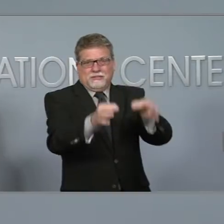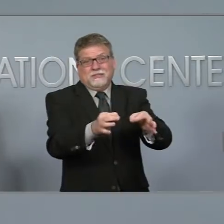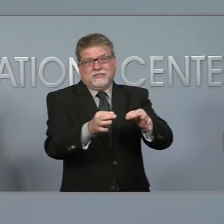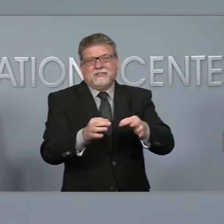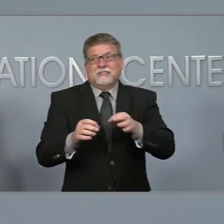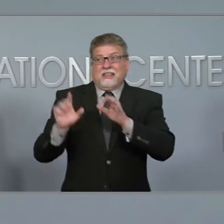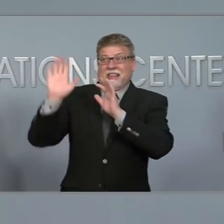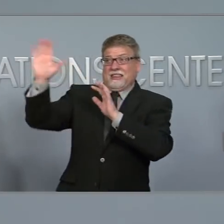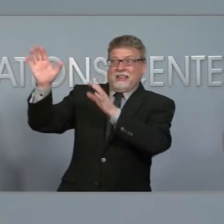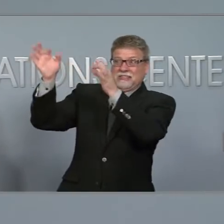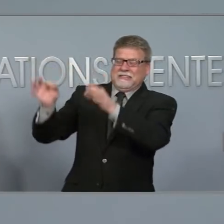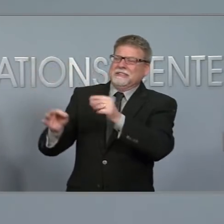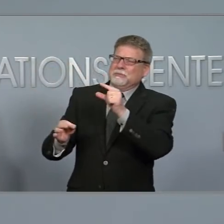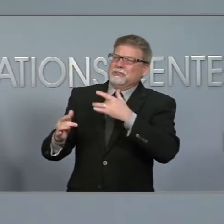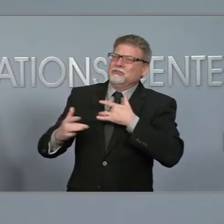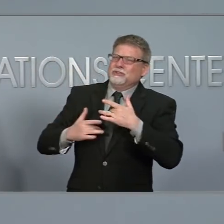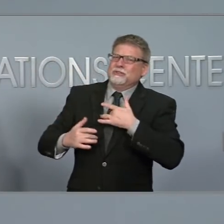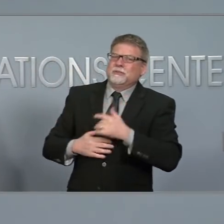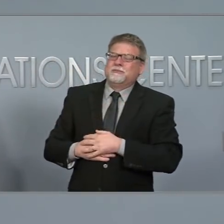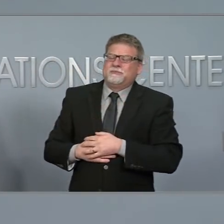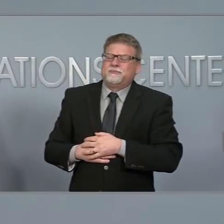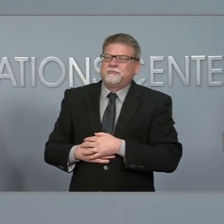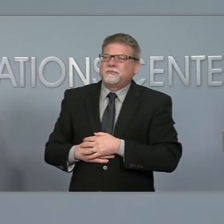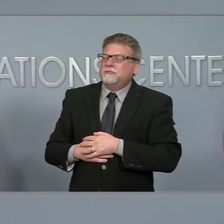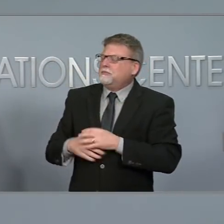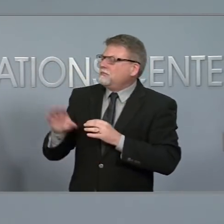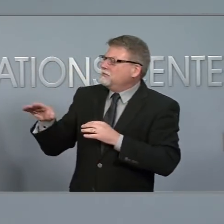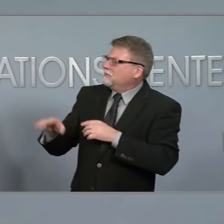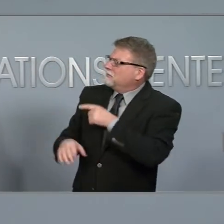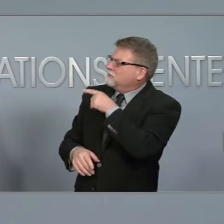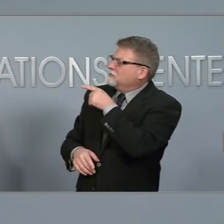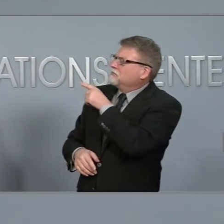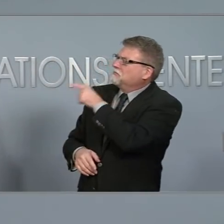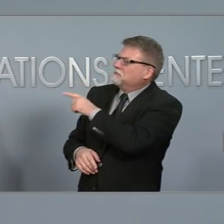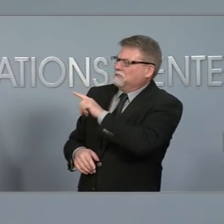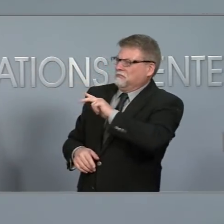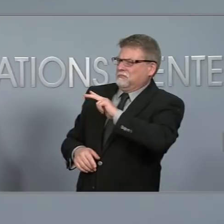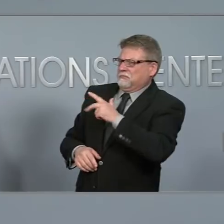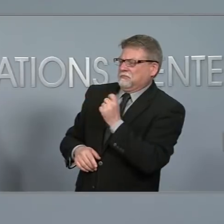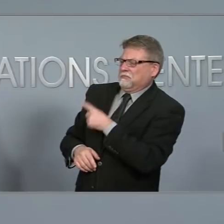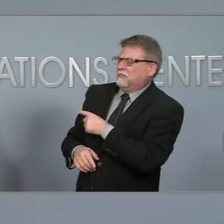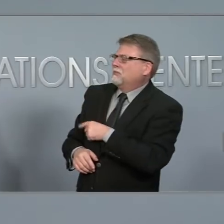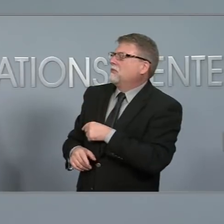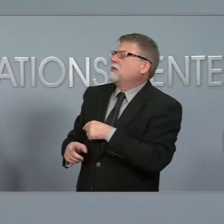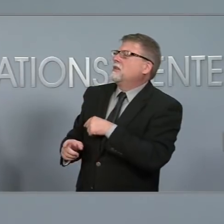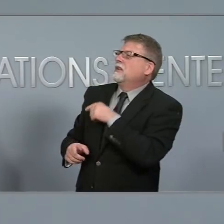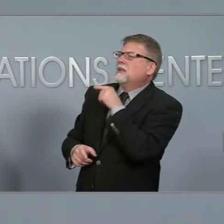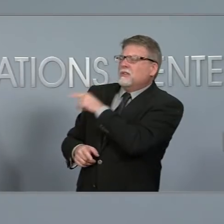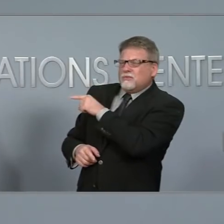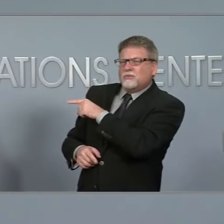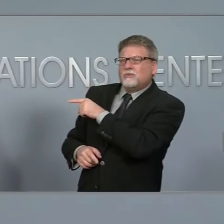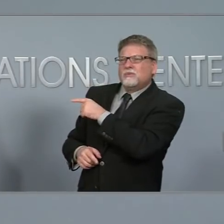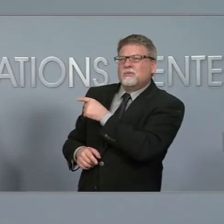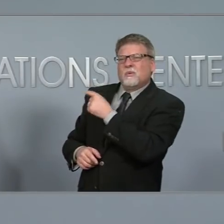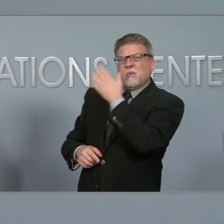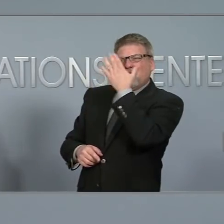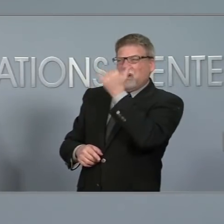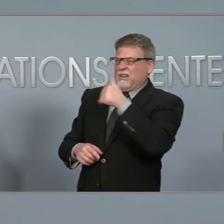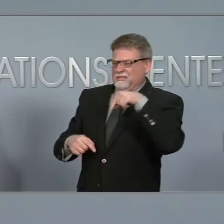que escojan y qué cuáles son las reglas de salud que van a seguir yo lo voy a revisar si